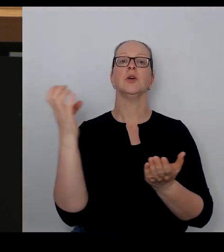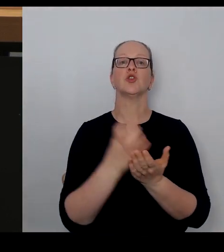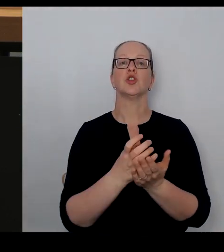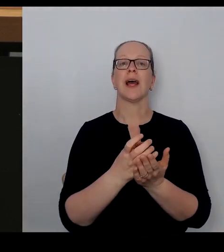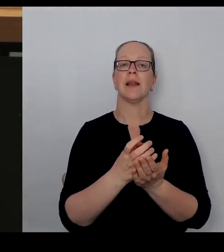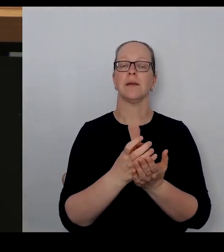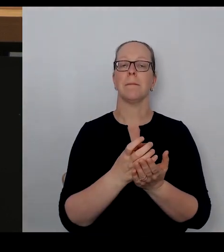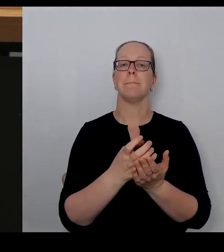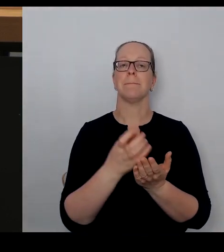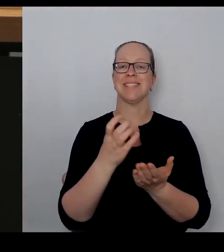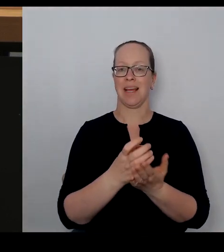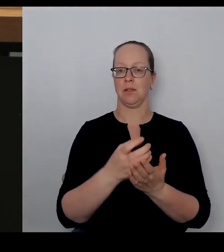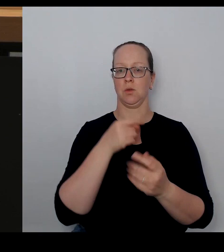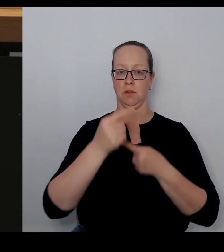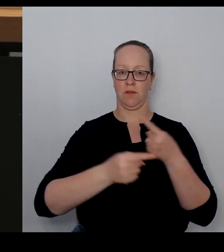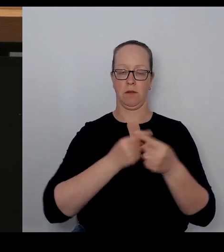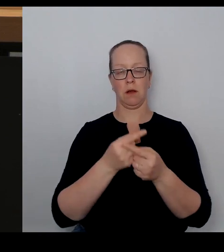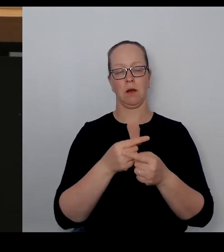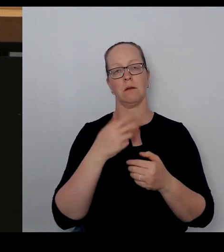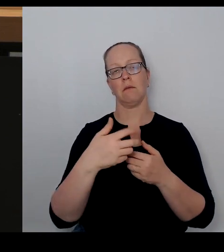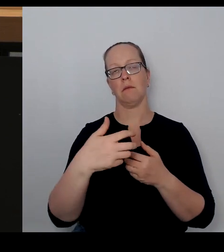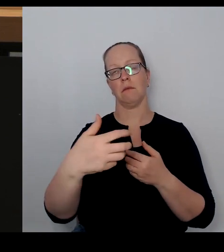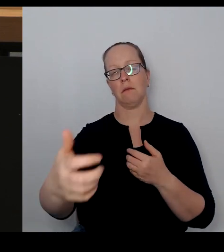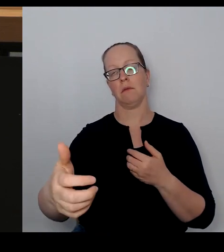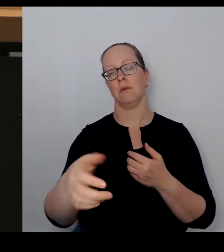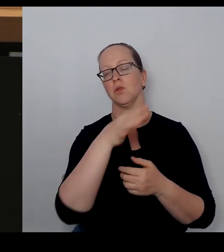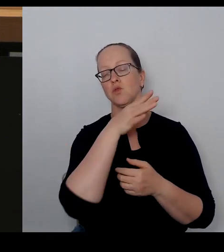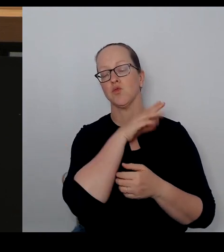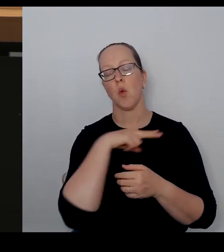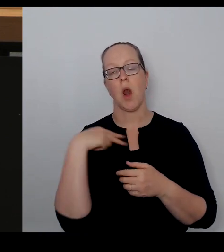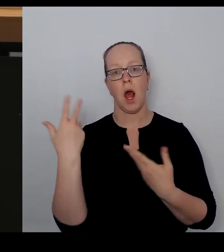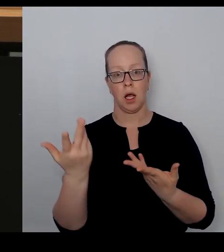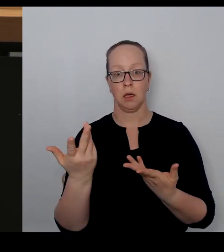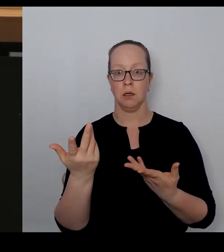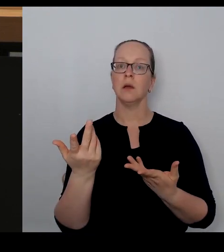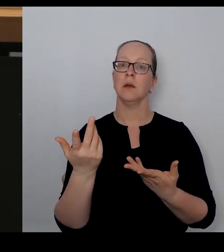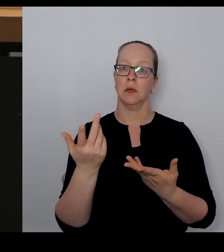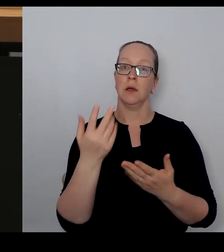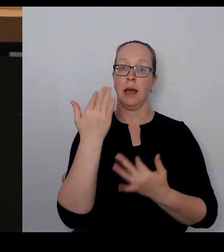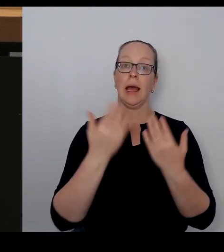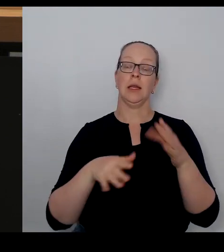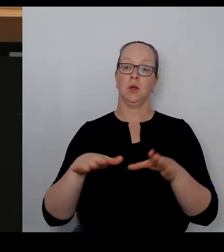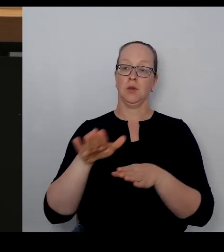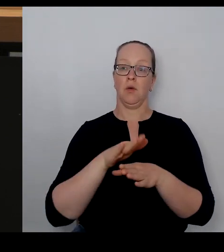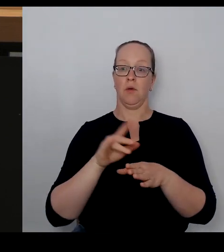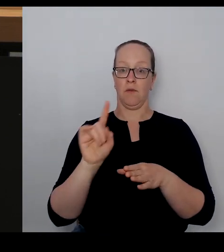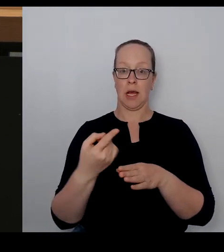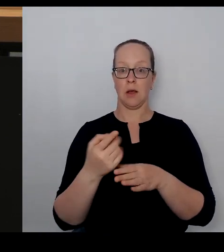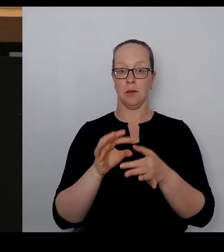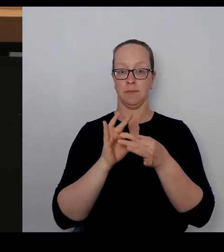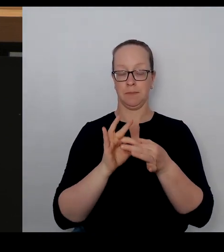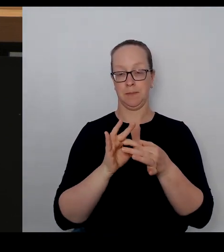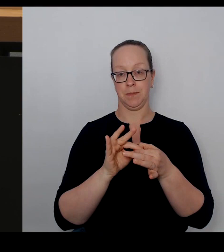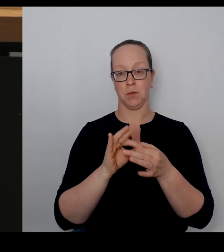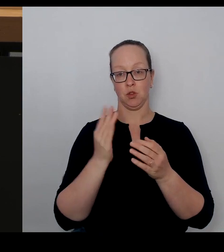dass bislang vor allem Fluktuationsprognosen die Basis der Personalbedarfskonzepte bzw des Personalaufbau Konzepts waren